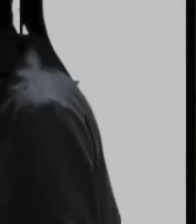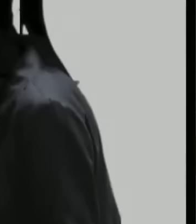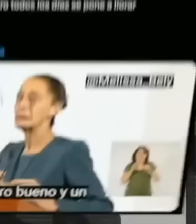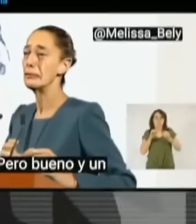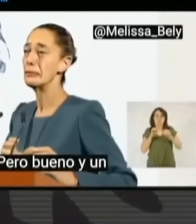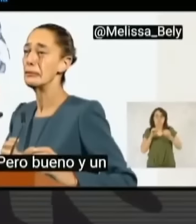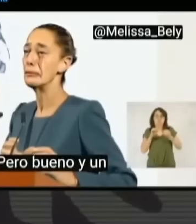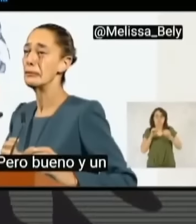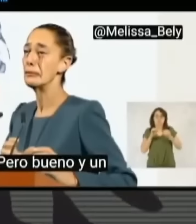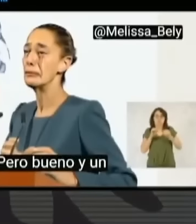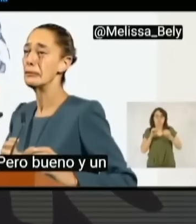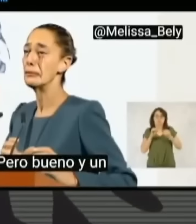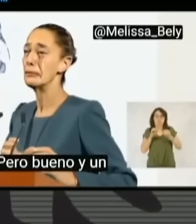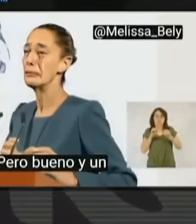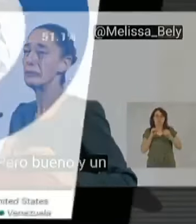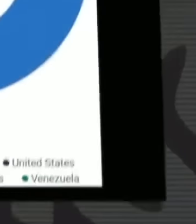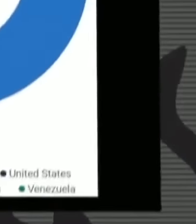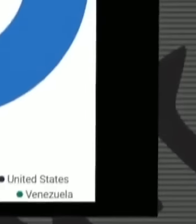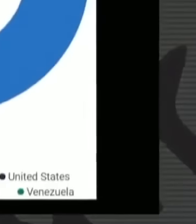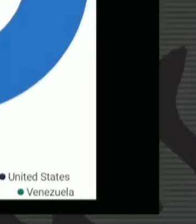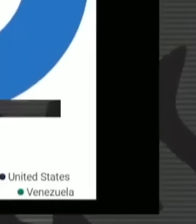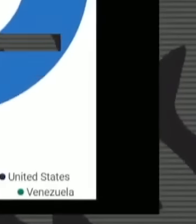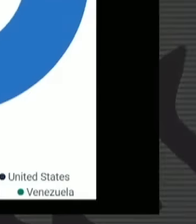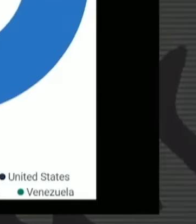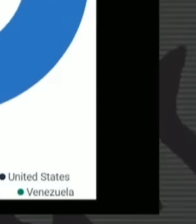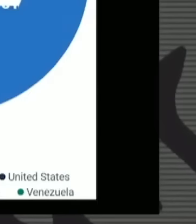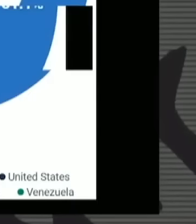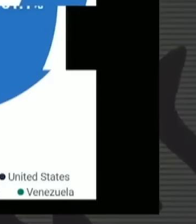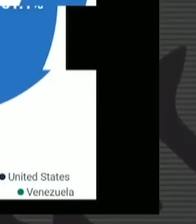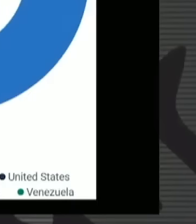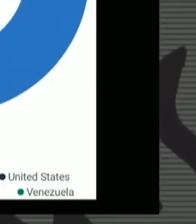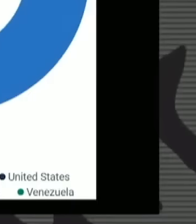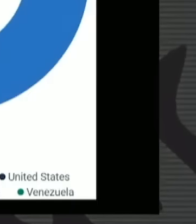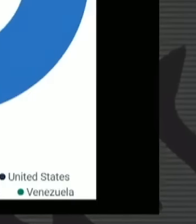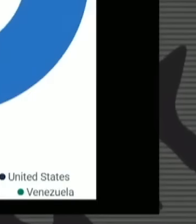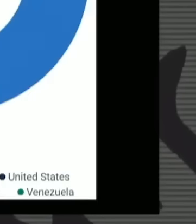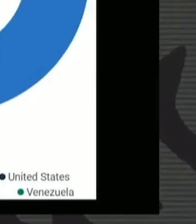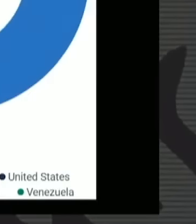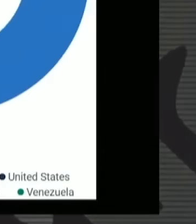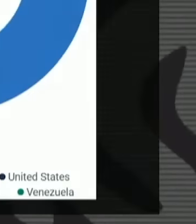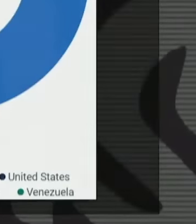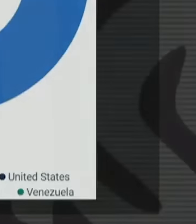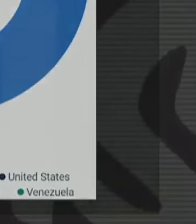las narcoetiquetas del año pasado. Llama la atención que 49% de las cuentas que participaron